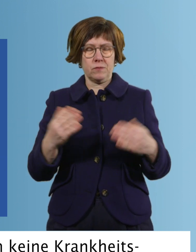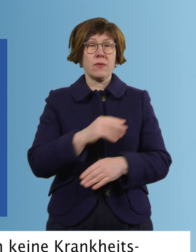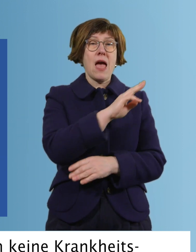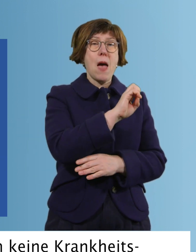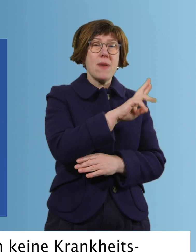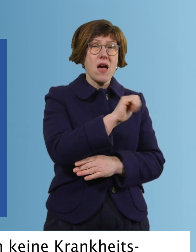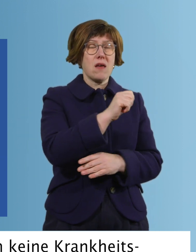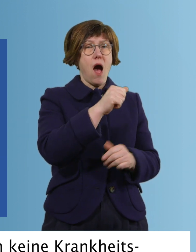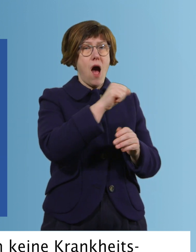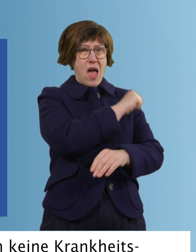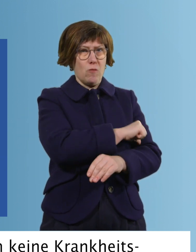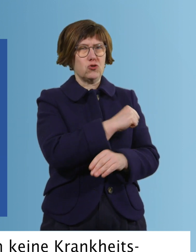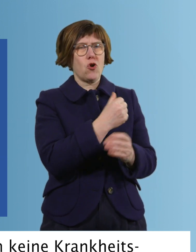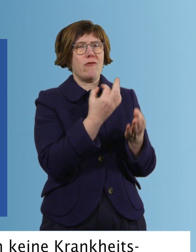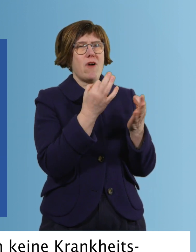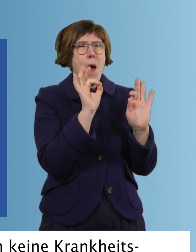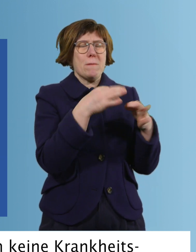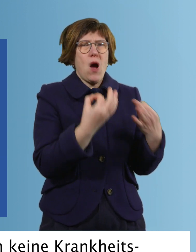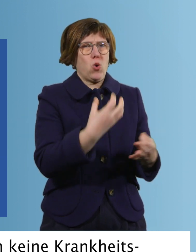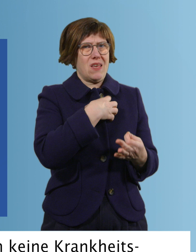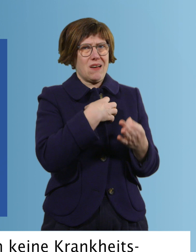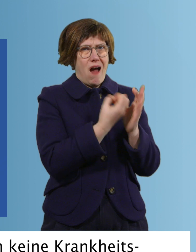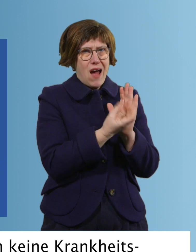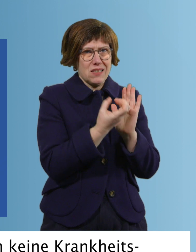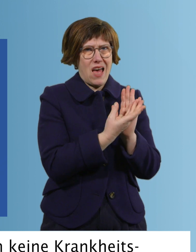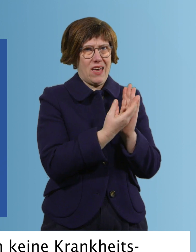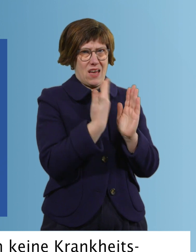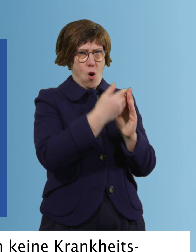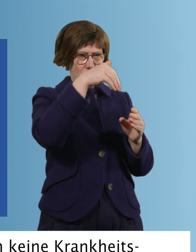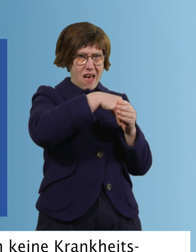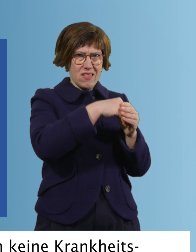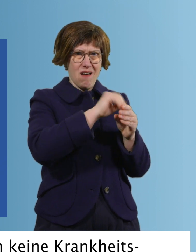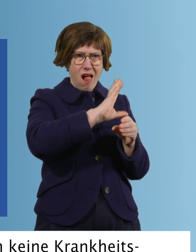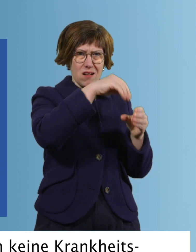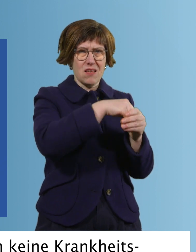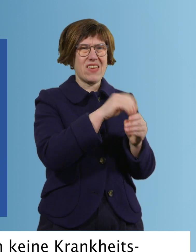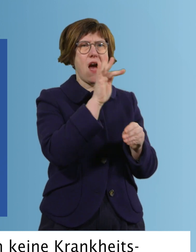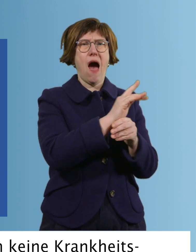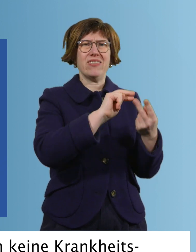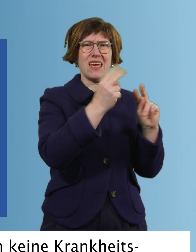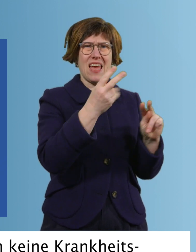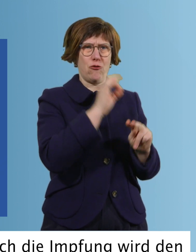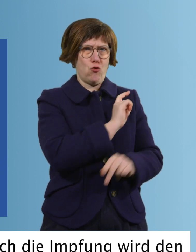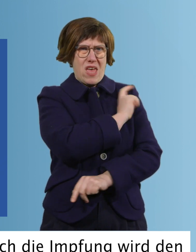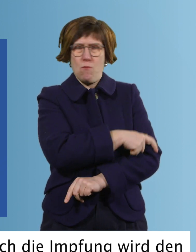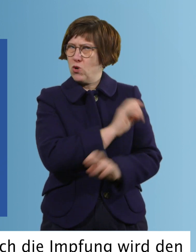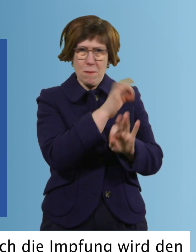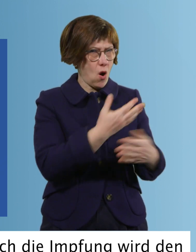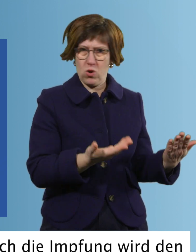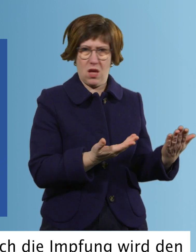mRNA-Impfstoffe benötigen keine Krankheitserreger oder deren Bestandteile (Antigene) für die Immunisierung.